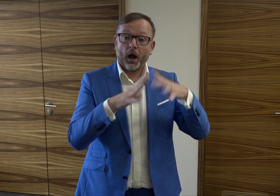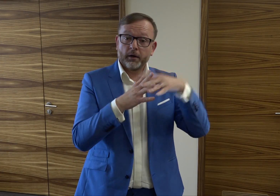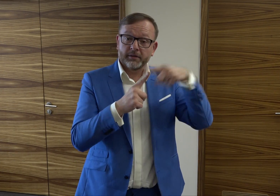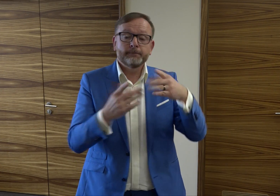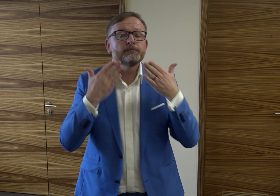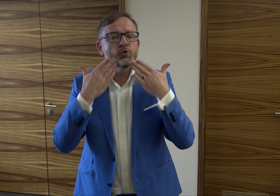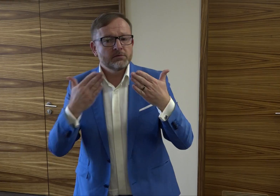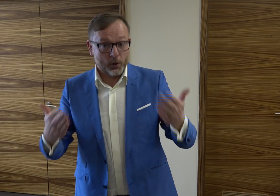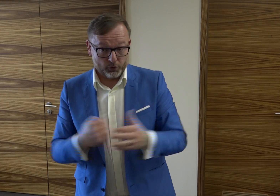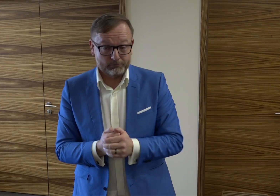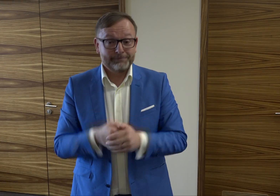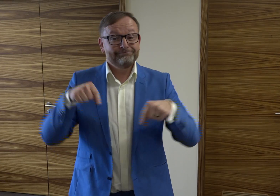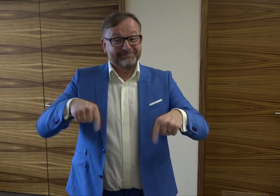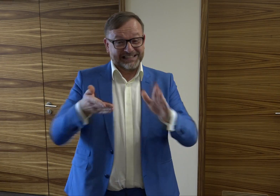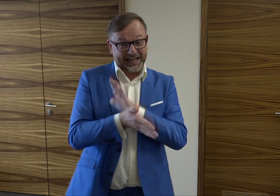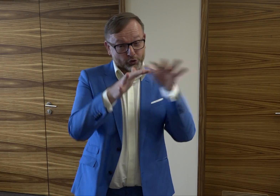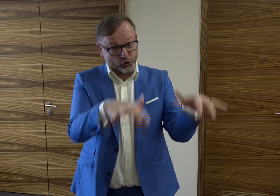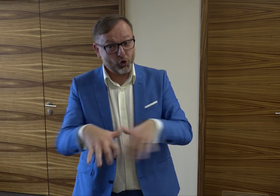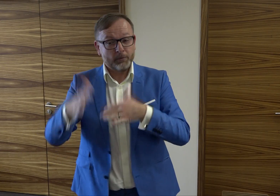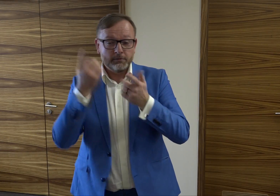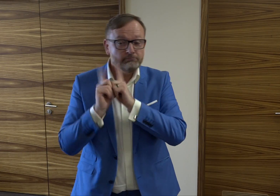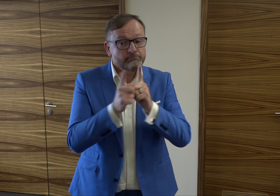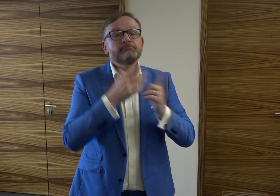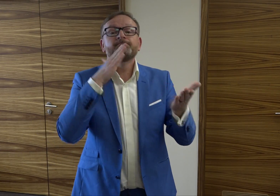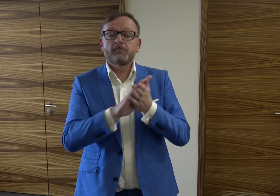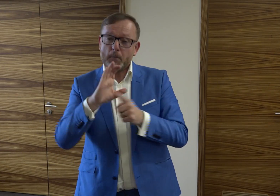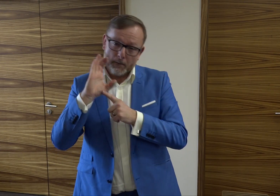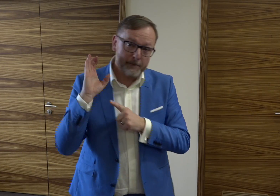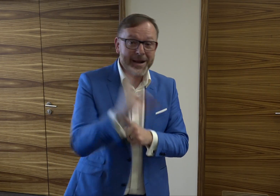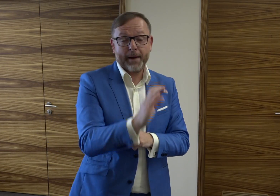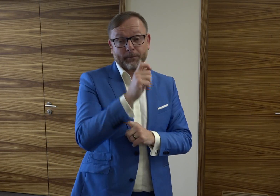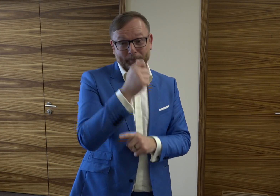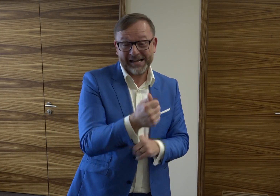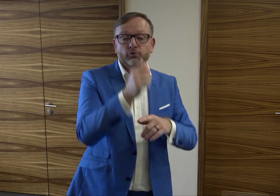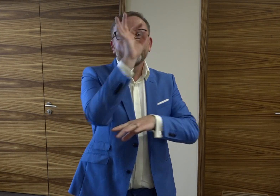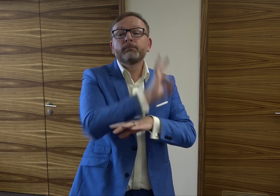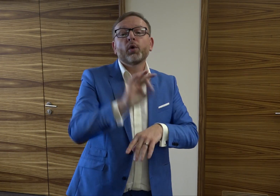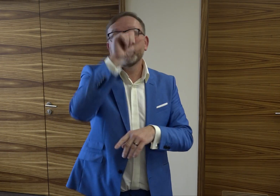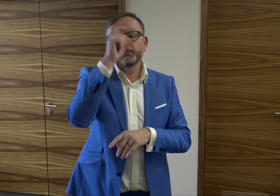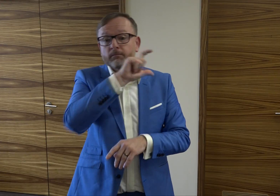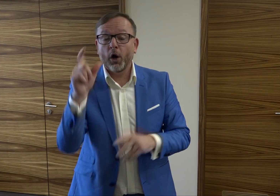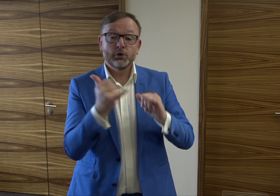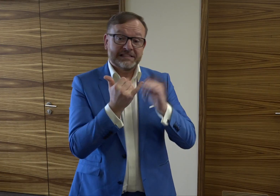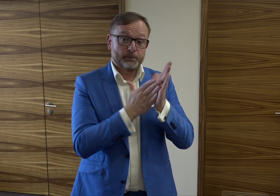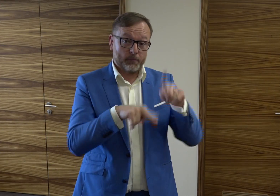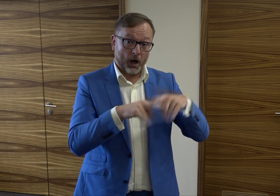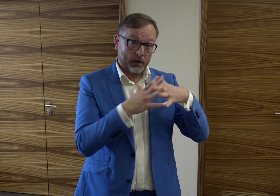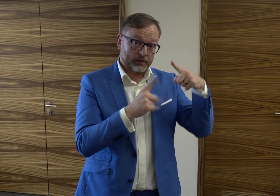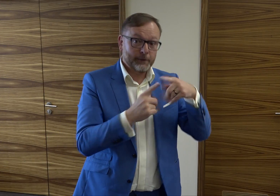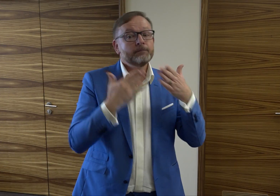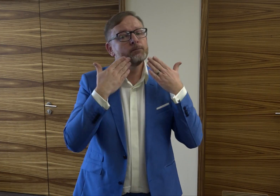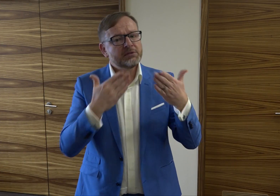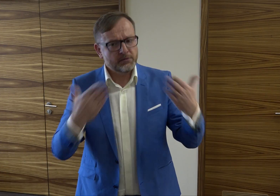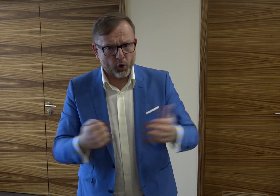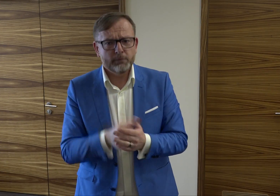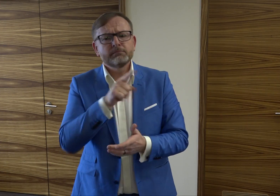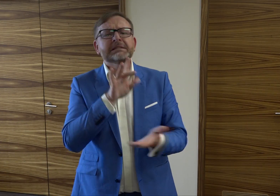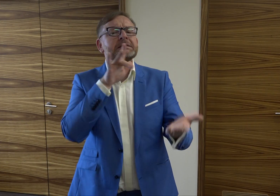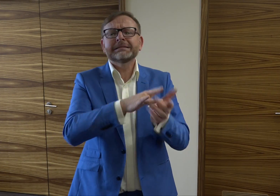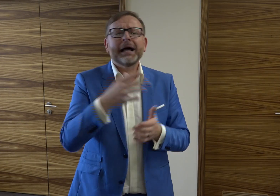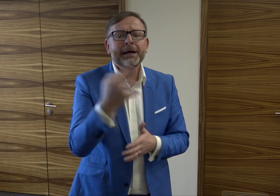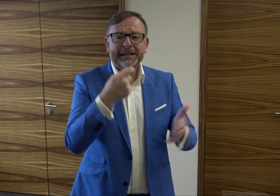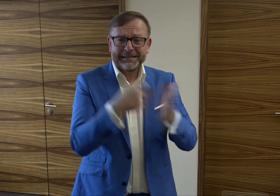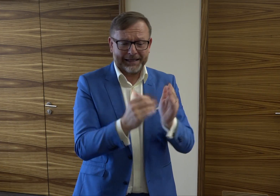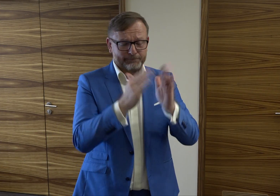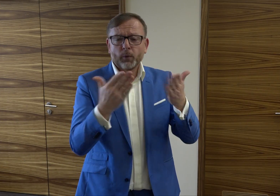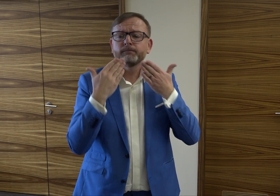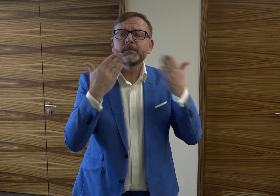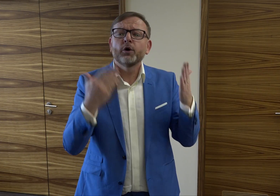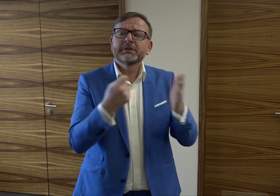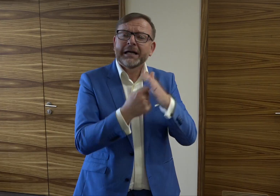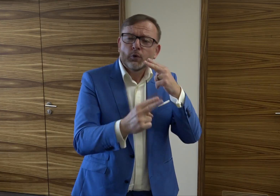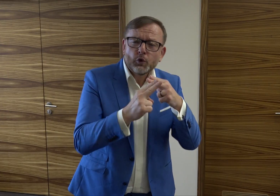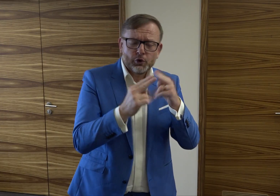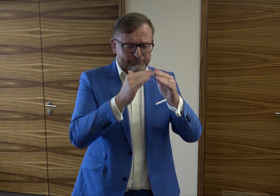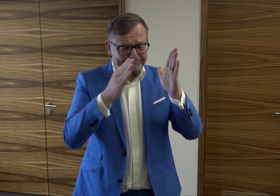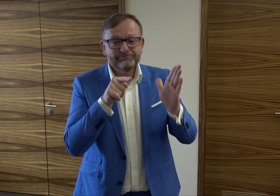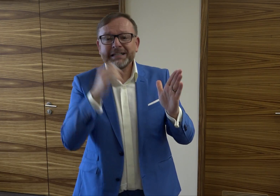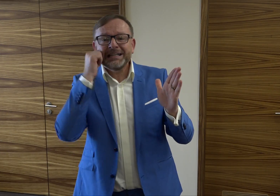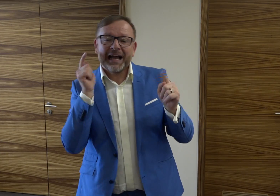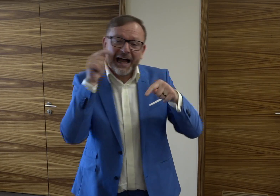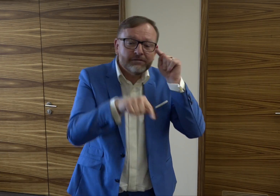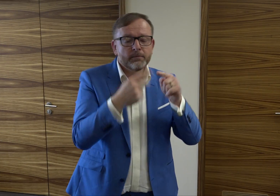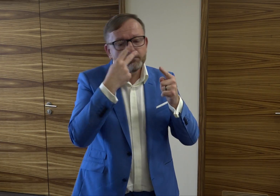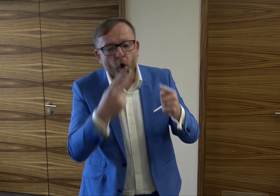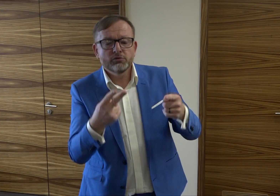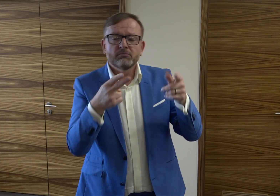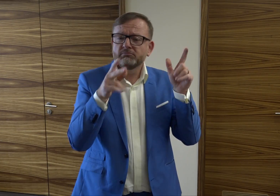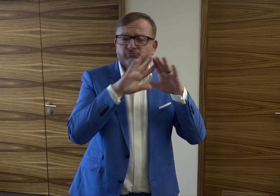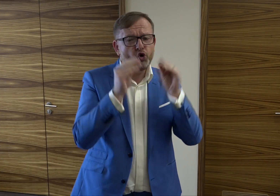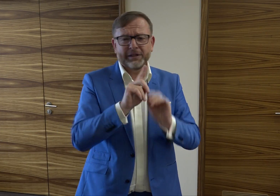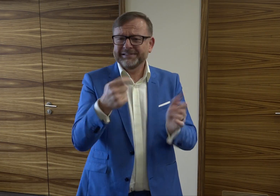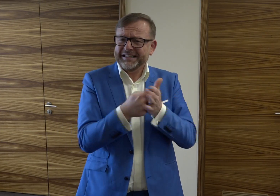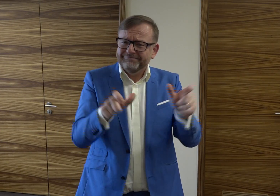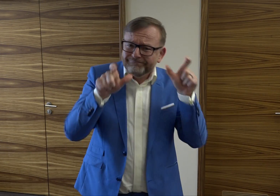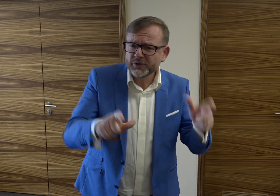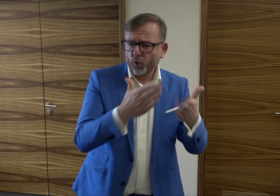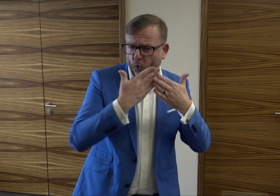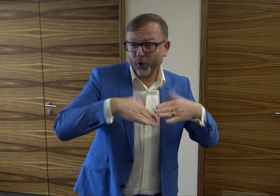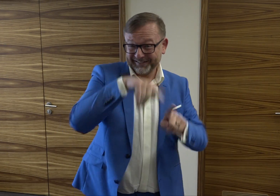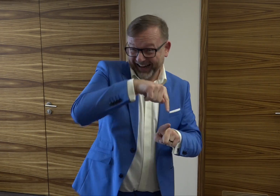Zastupitelé schválili financování projektu SMARTmuzeum, jehož cílem je modernizace depozitářů a zázemí Muzea východních Čech, které se nachází v objektu Gayerových kasáren v Hradci Králové.